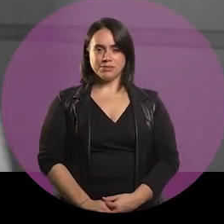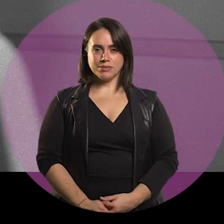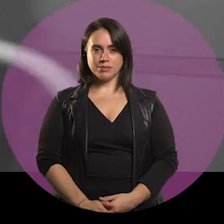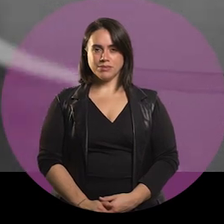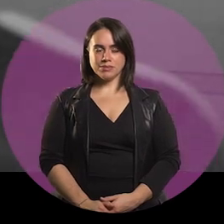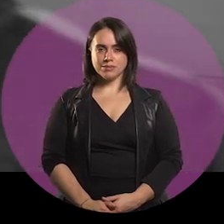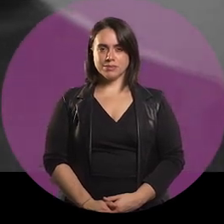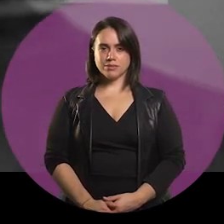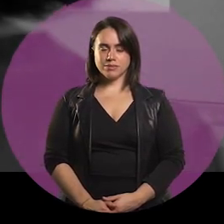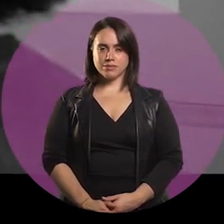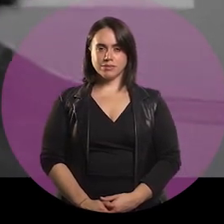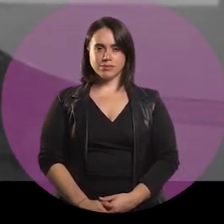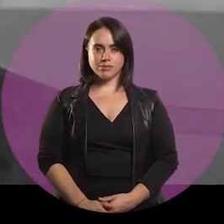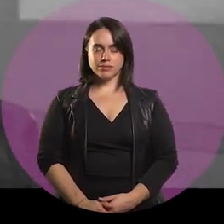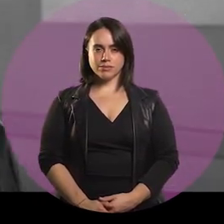Ojo, acá tenemos la puerta del camerino.